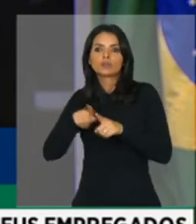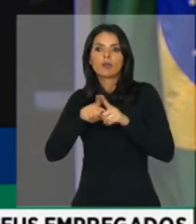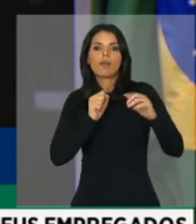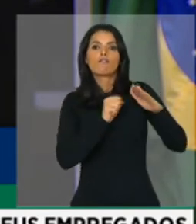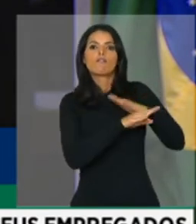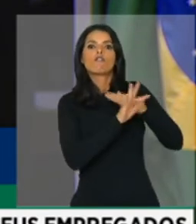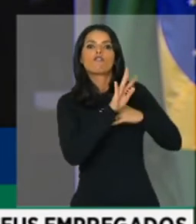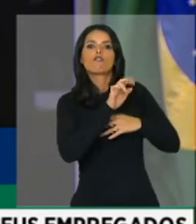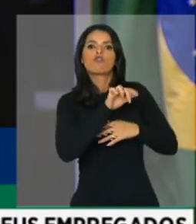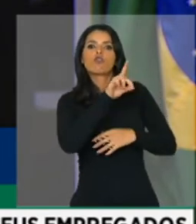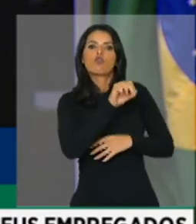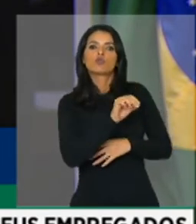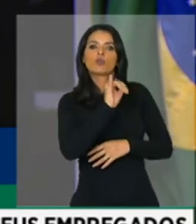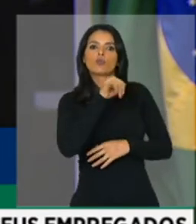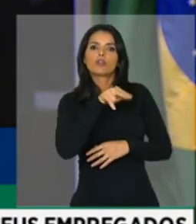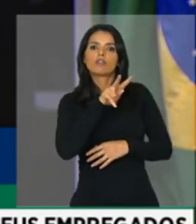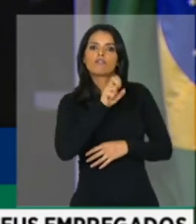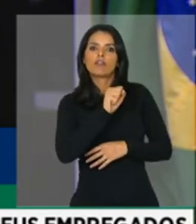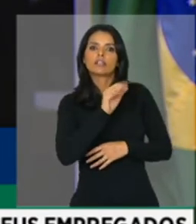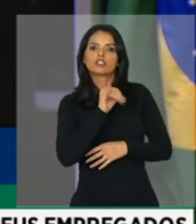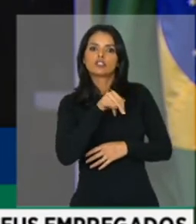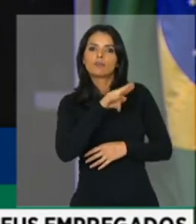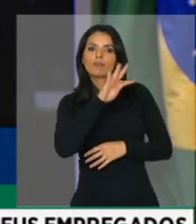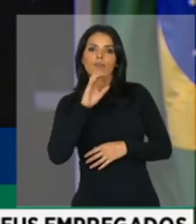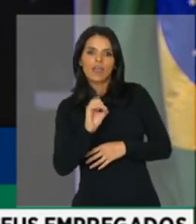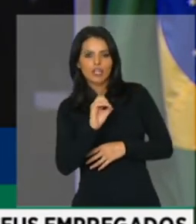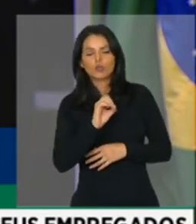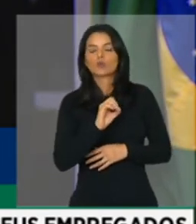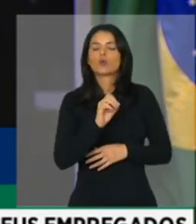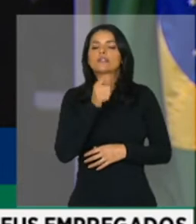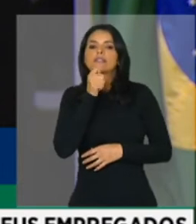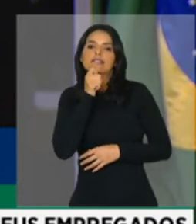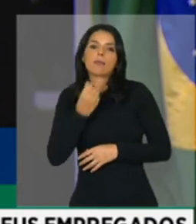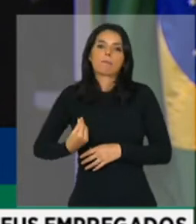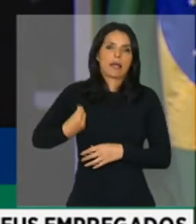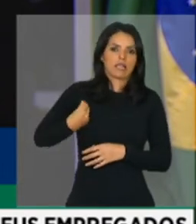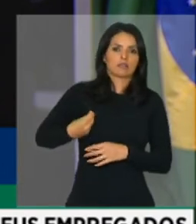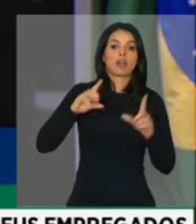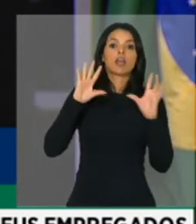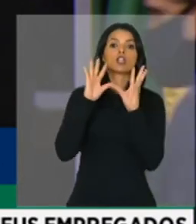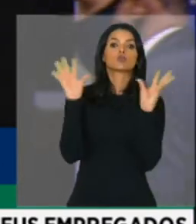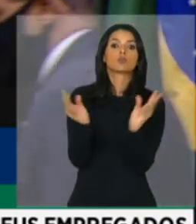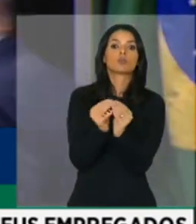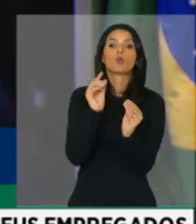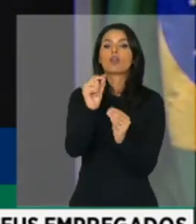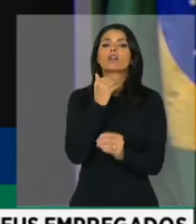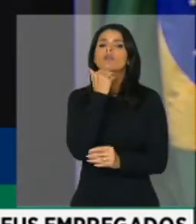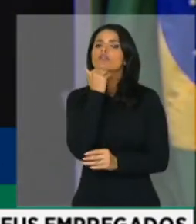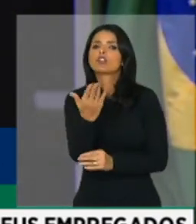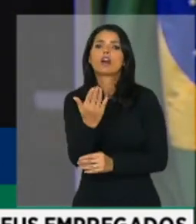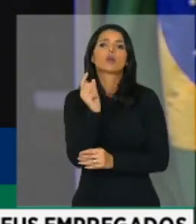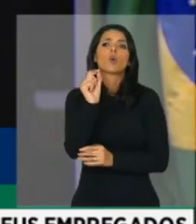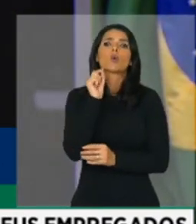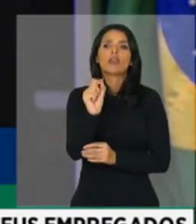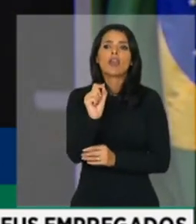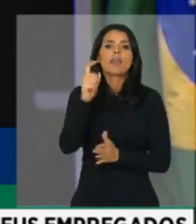FECHADOS E OS FUNDOS DE INVESTIMENTOS EM PARTICIPAÇÕ ES, RESUMINDO, O SRT, NÃO ADIANTA ESTICAR A CORDA PARA NÓS VER SE CHEGOU A HORA DOS